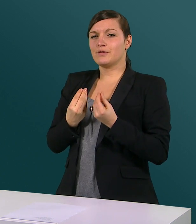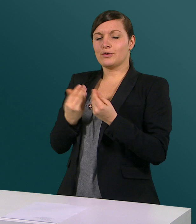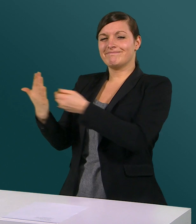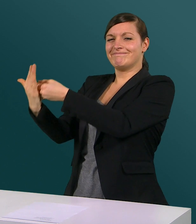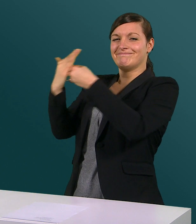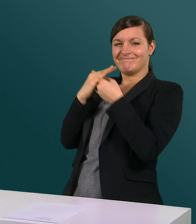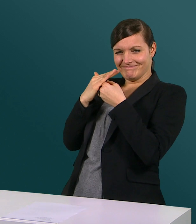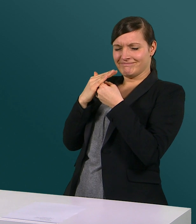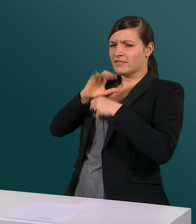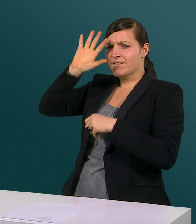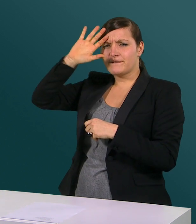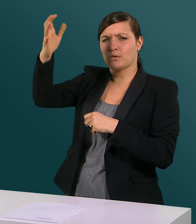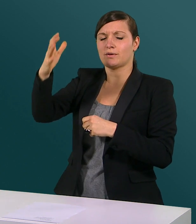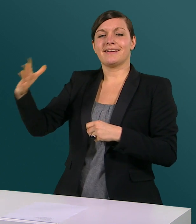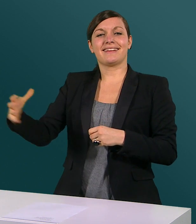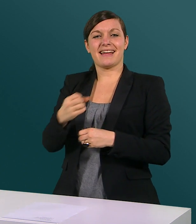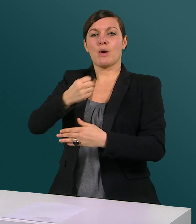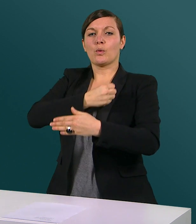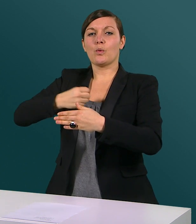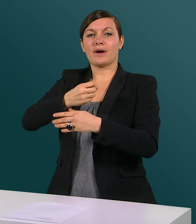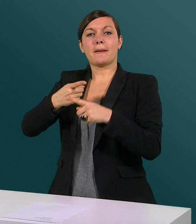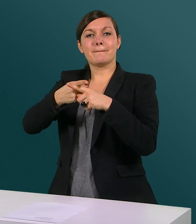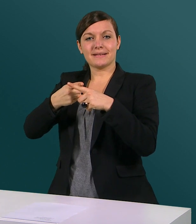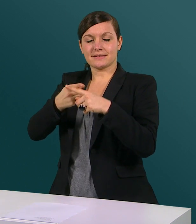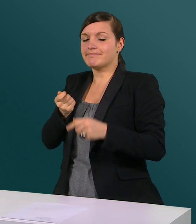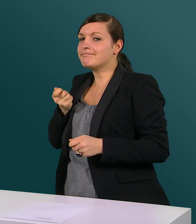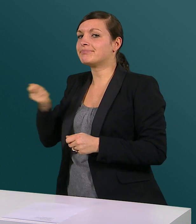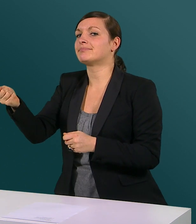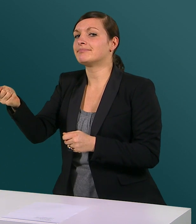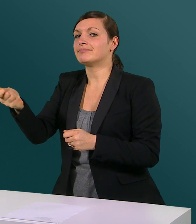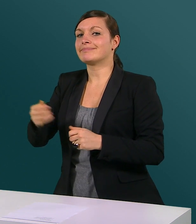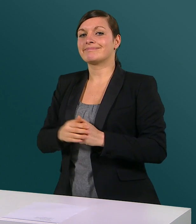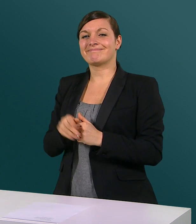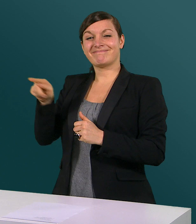Er wurde wütend, nahm ein Küchenmesser und stach auf ihn ein.